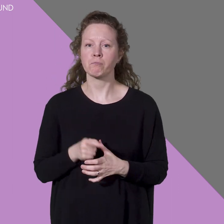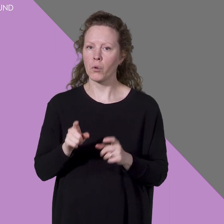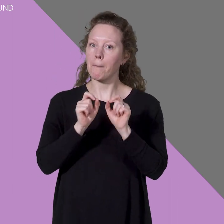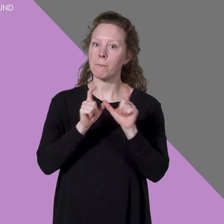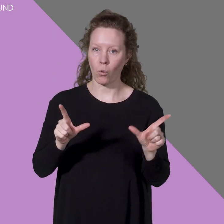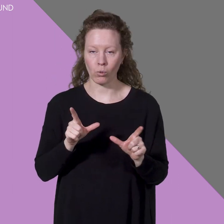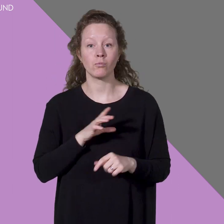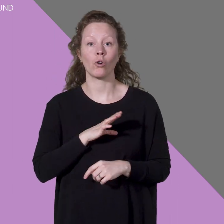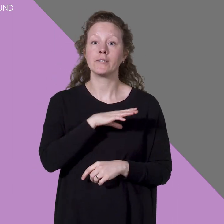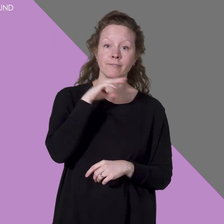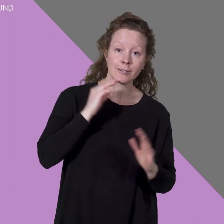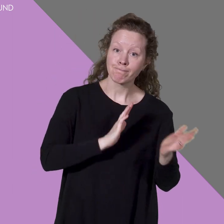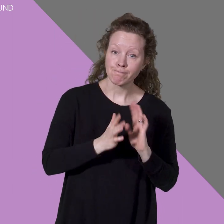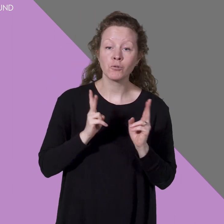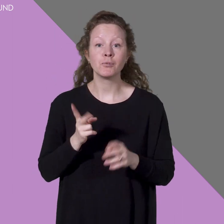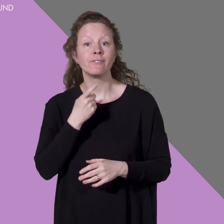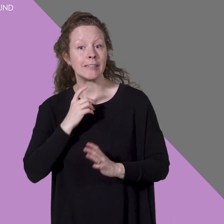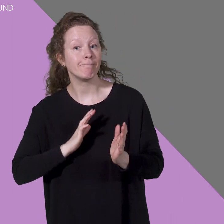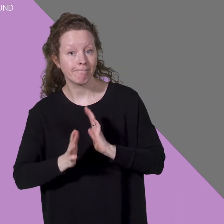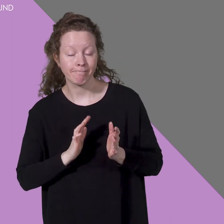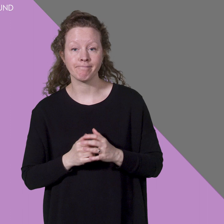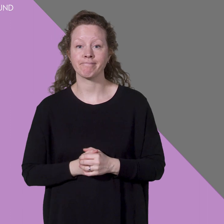som översätts till finskt och finlandssvenskt teckenspråk.